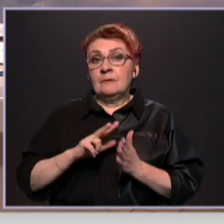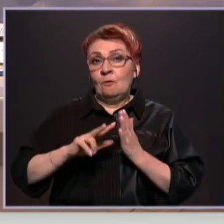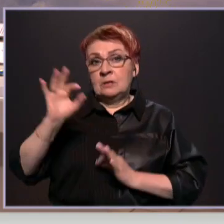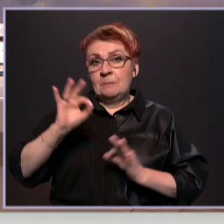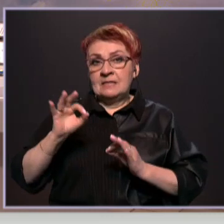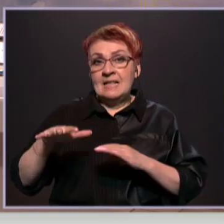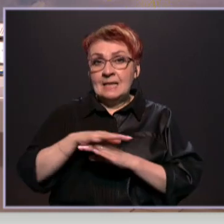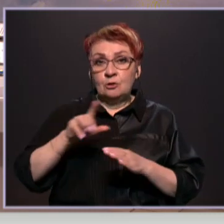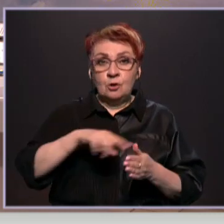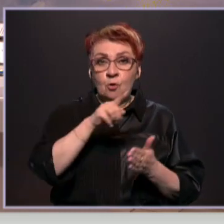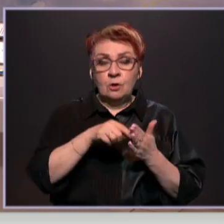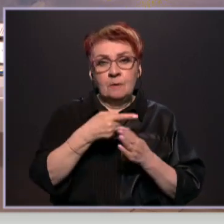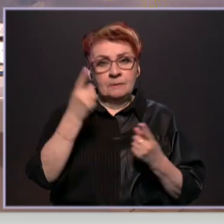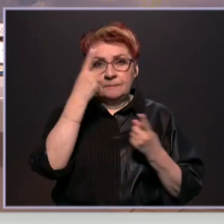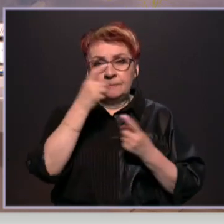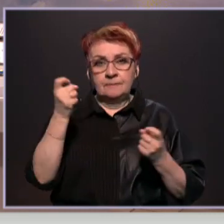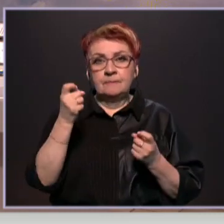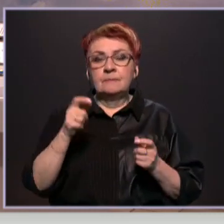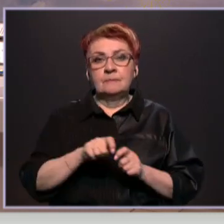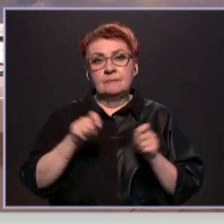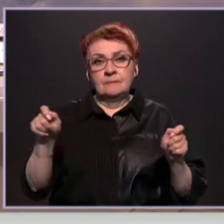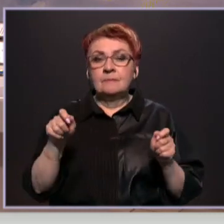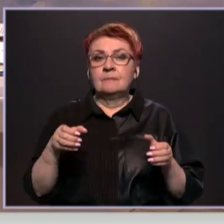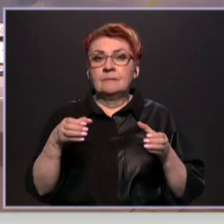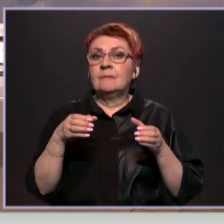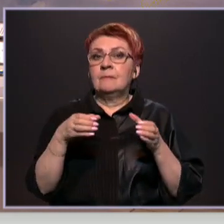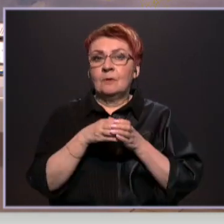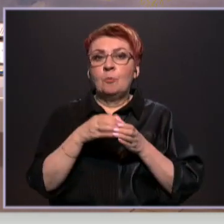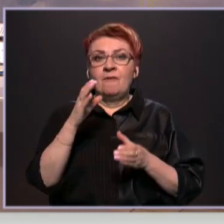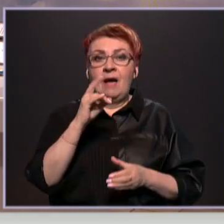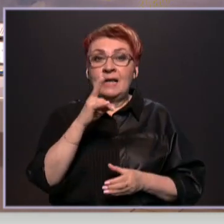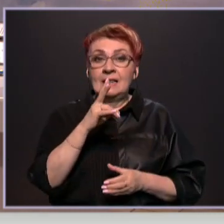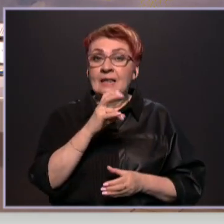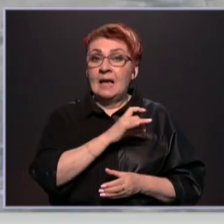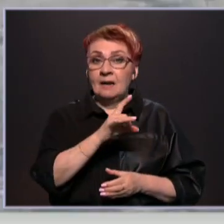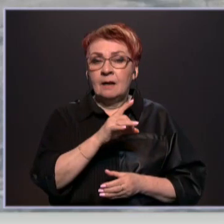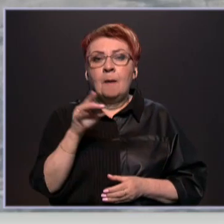территории города об этом заявил основатель группы Вагнер Евгений Пригожин По его словам наши бойцы